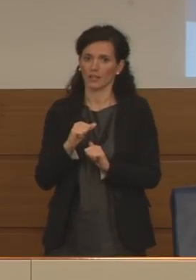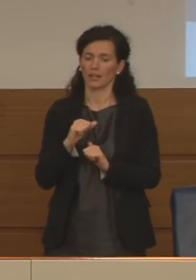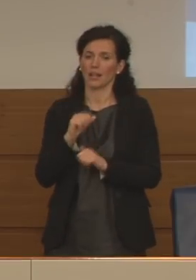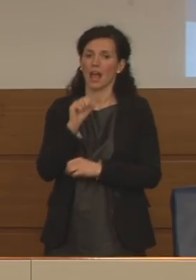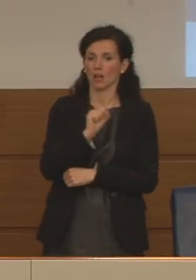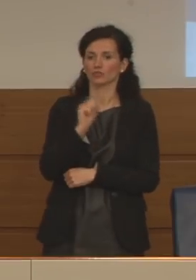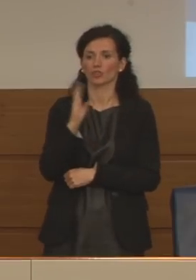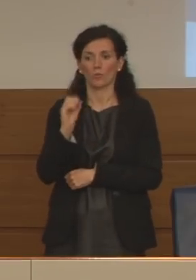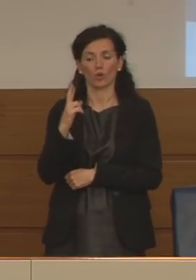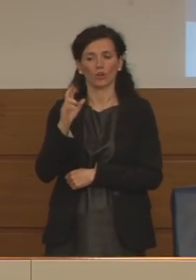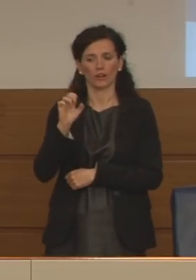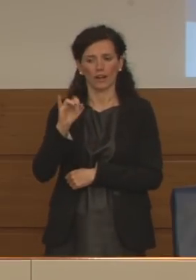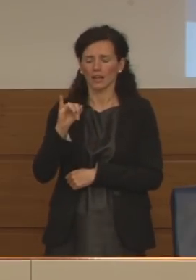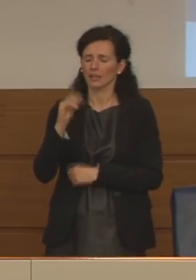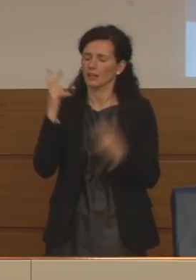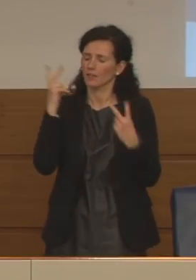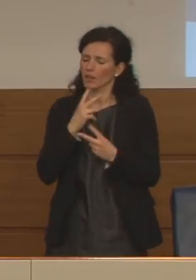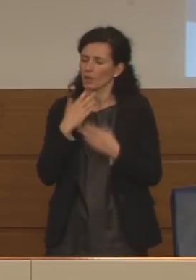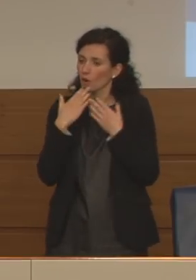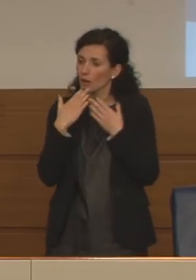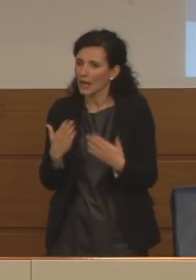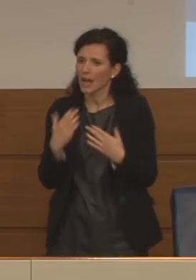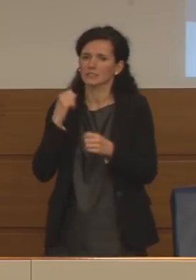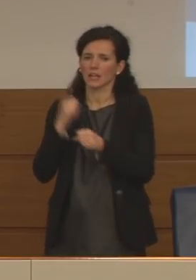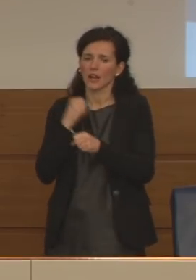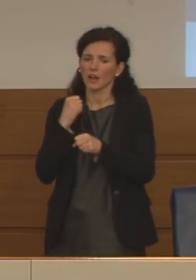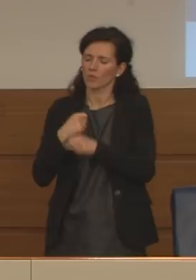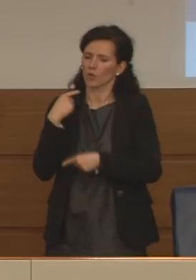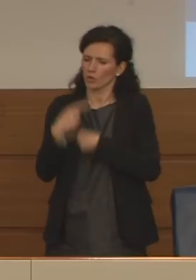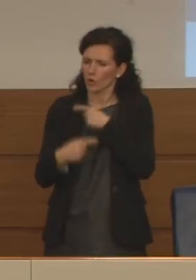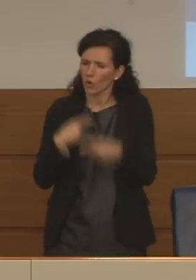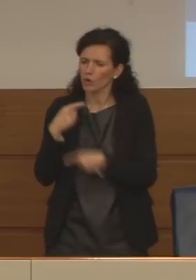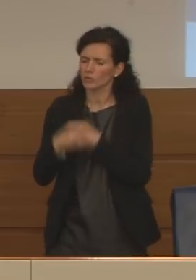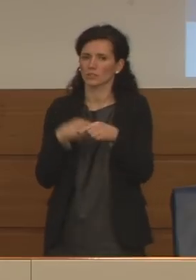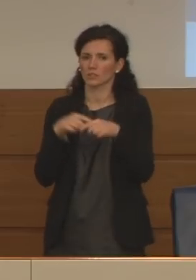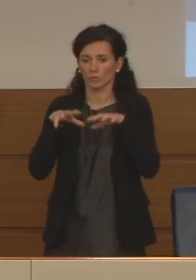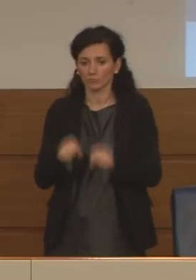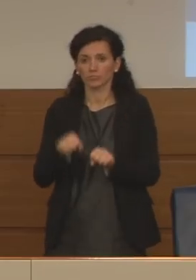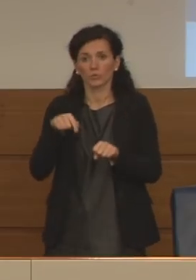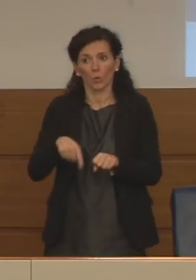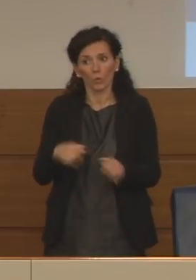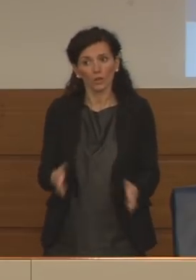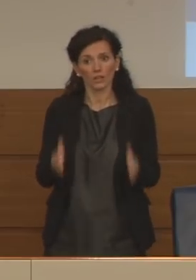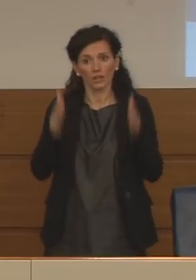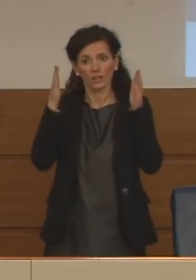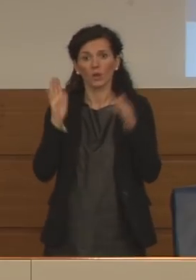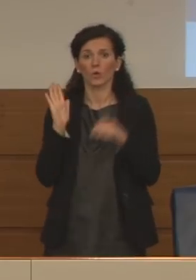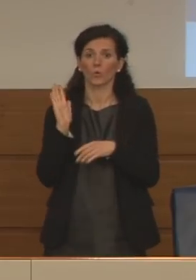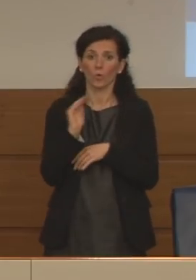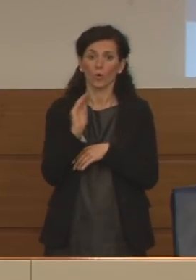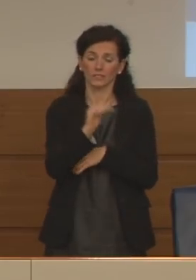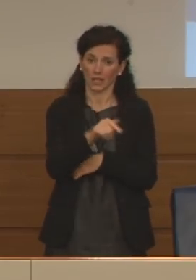lavoro continuo e serrato che si fa in questo palazzo quotidianamente, di